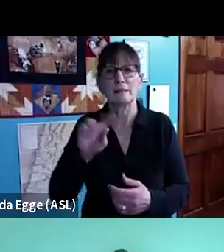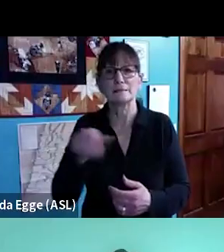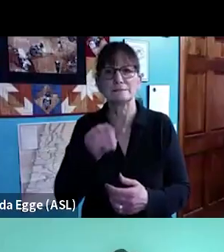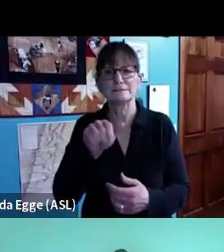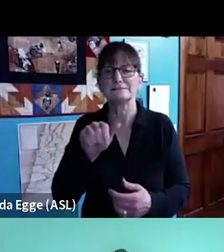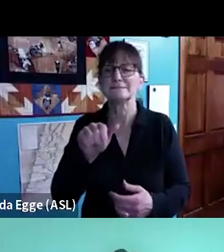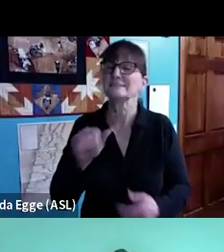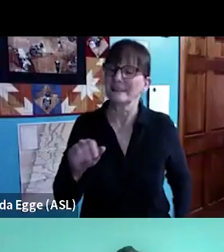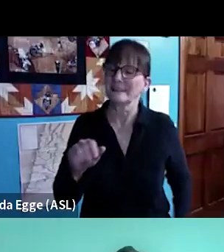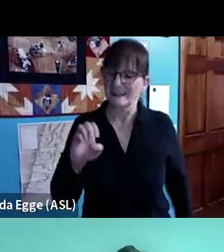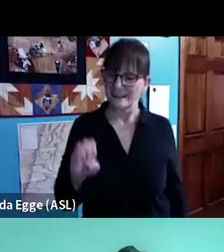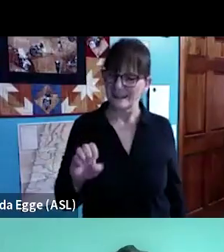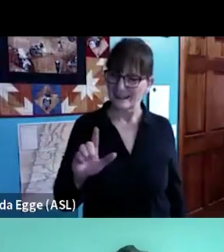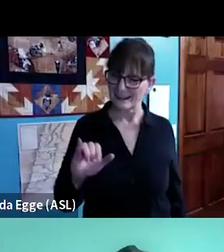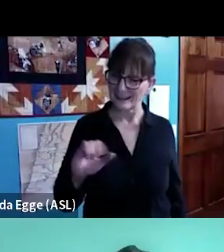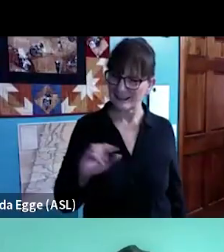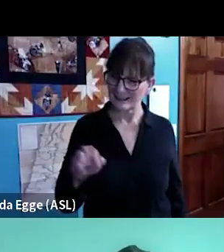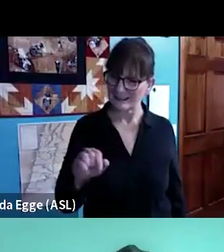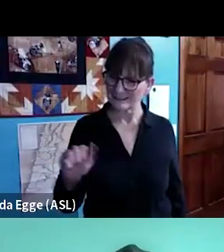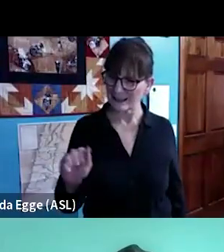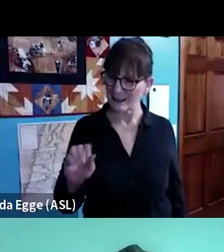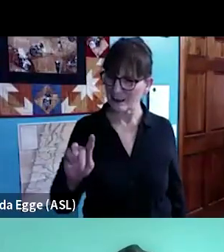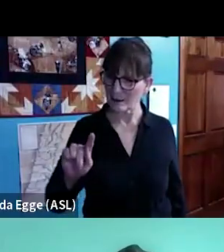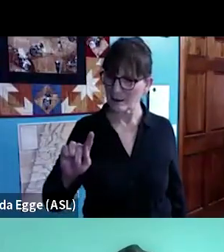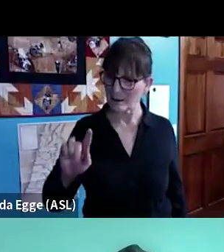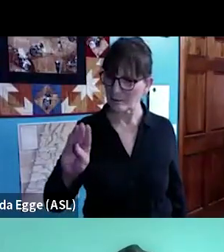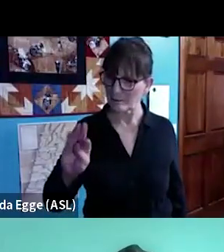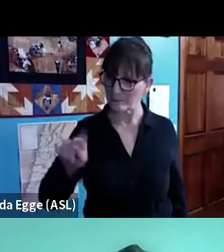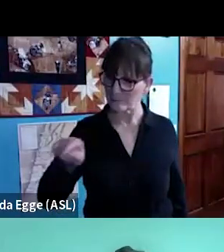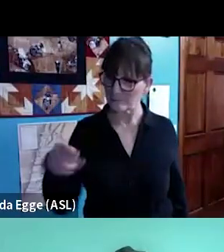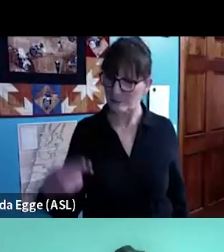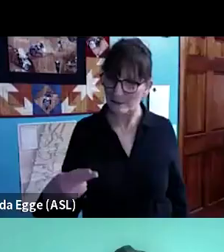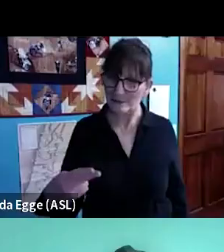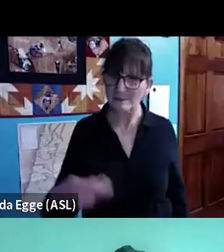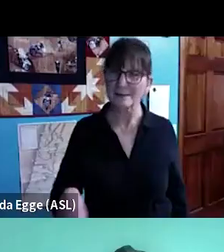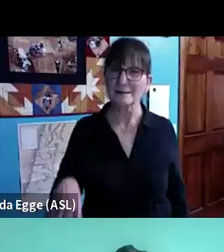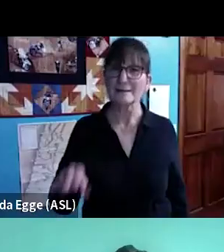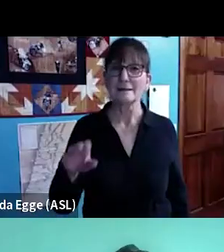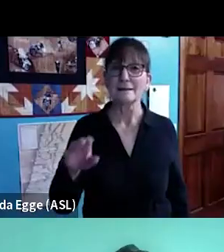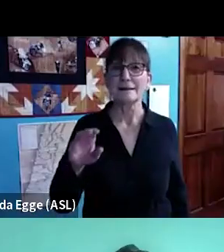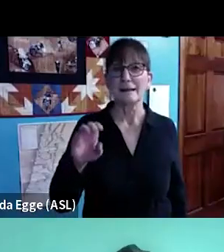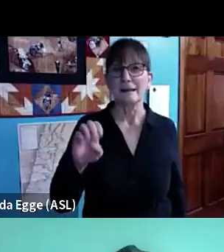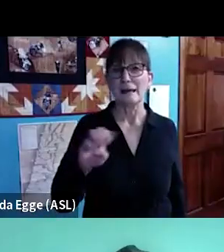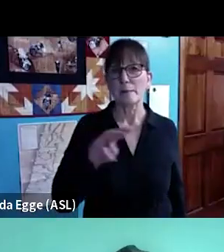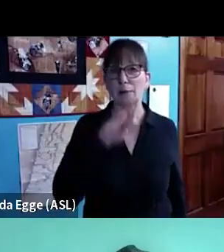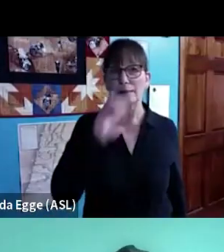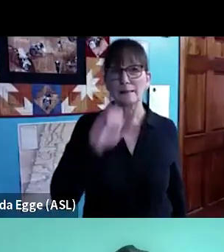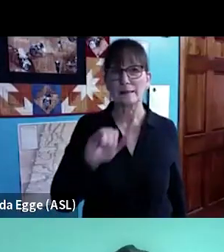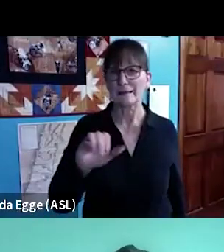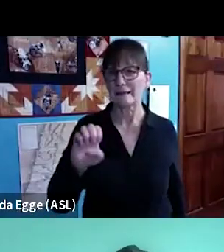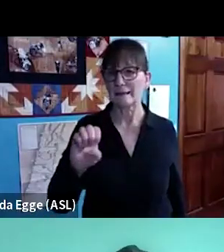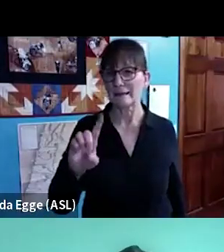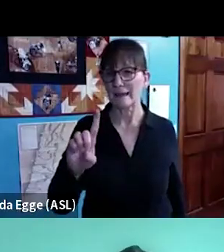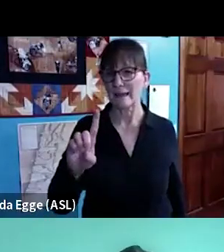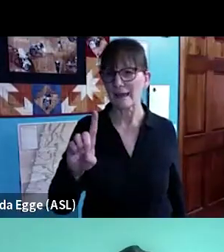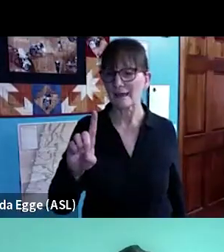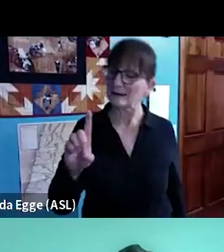y a nuestros subtituladores y a los intérpretes de ASL y español por unirse a nosotros hoy, prestando su experiencia.